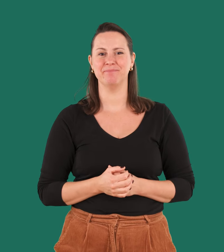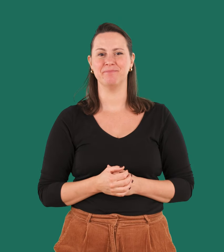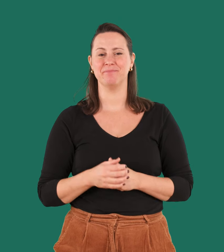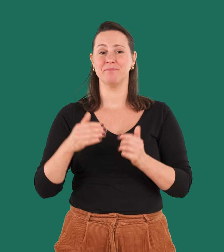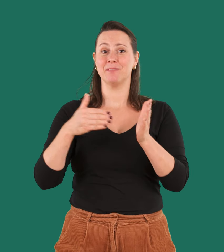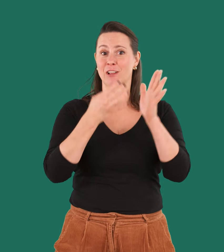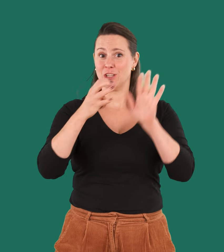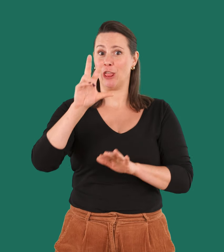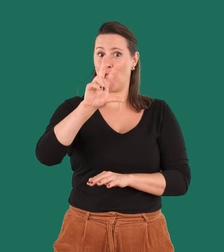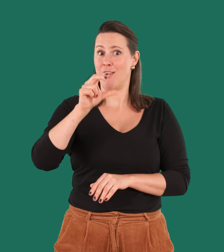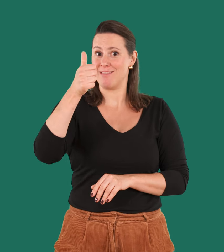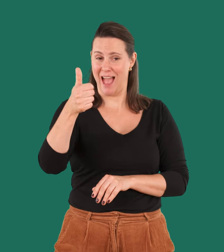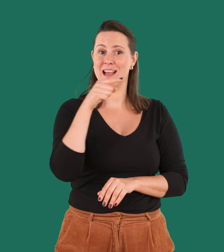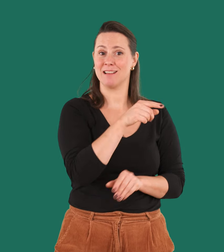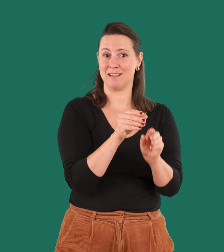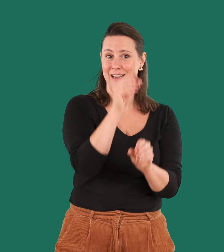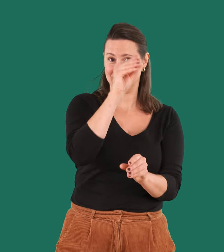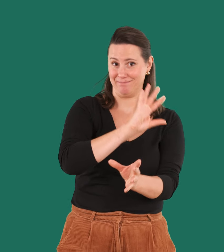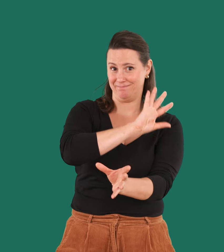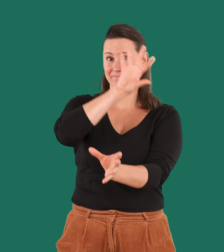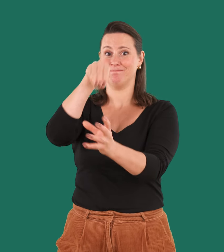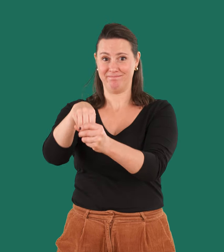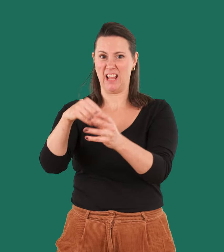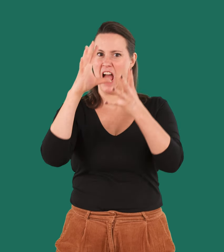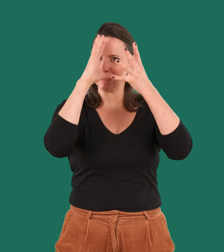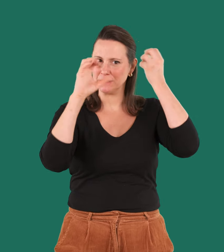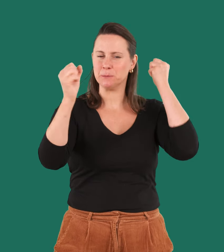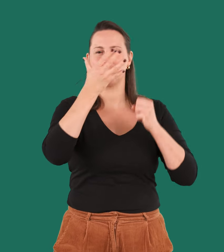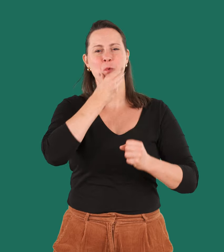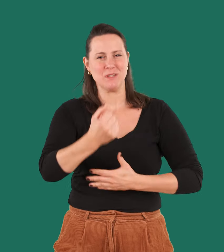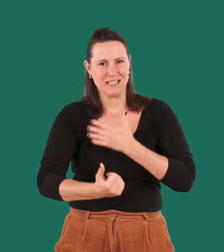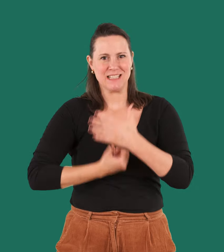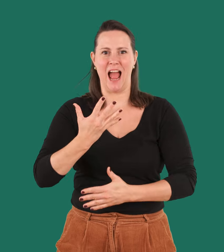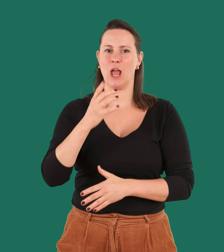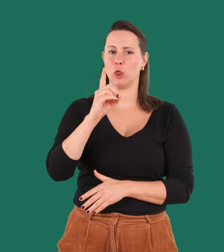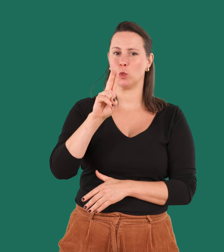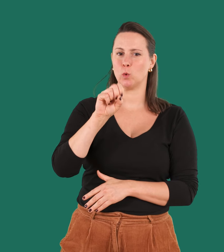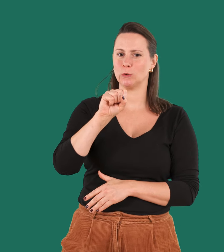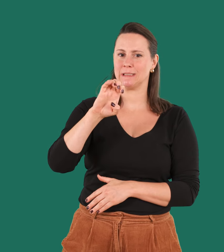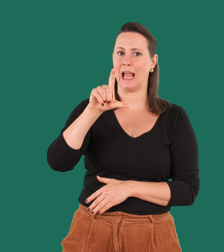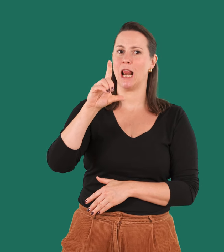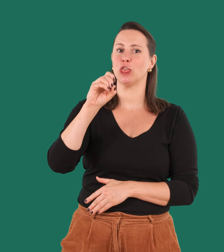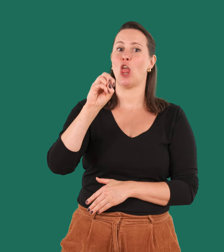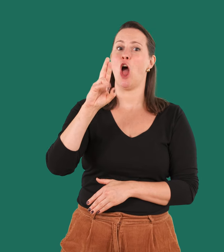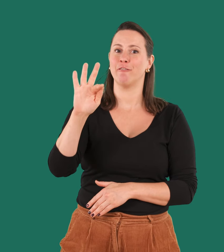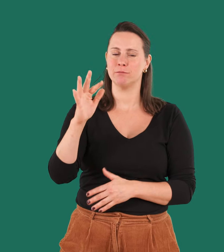Il rejoint en 1931 l’Académie des beaux-arts de Düsseldorf,